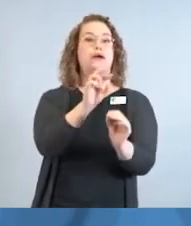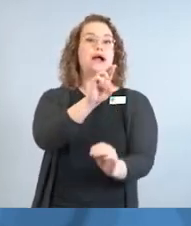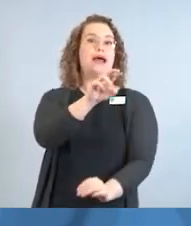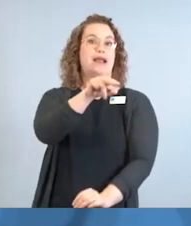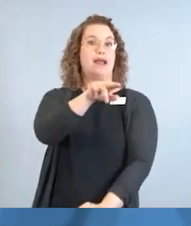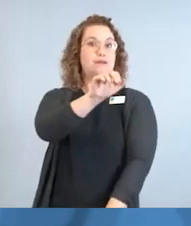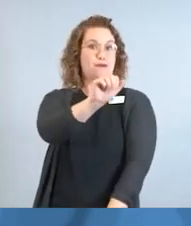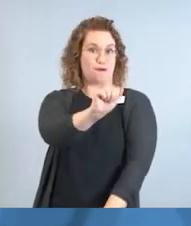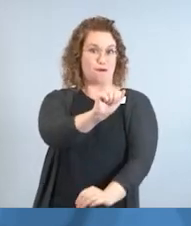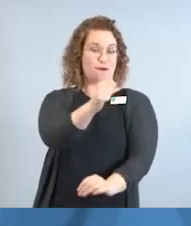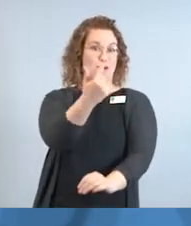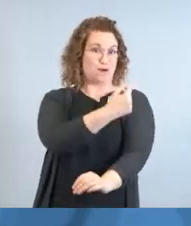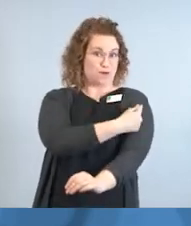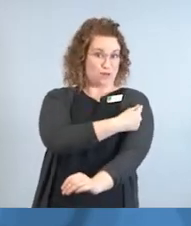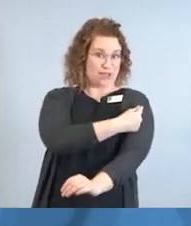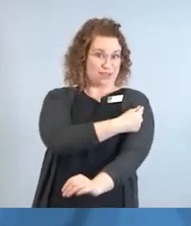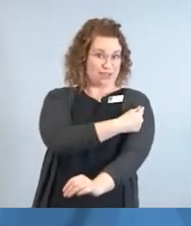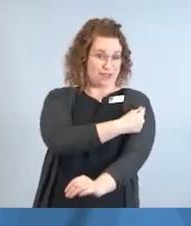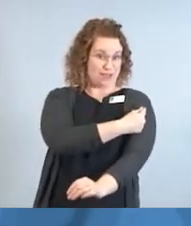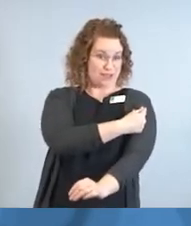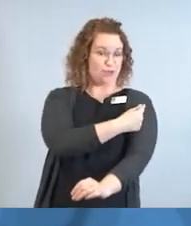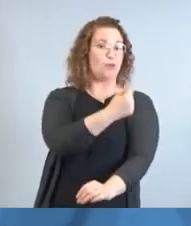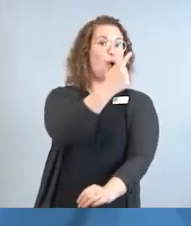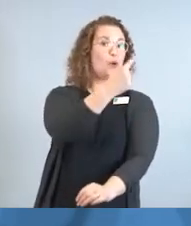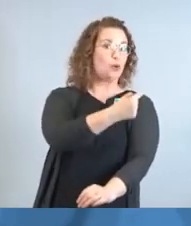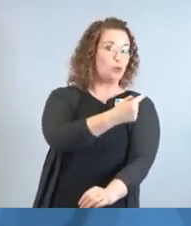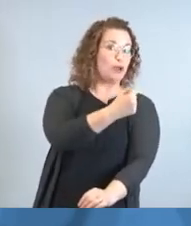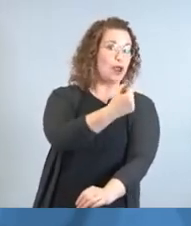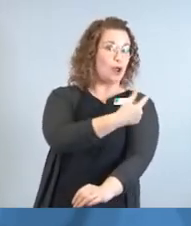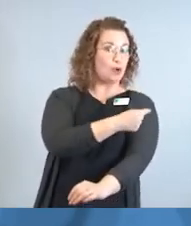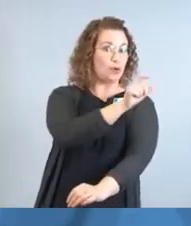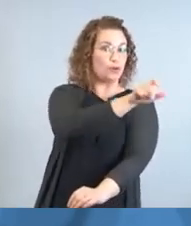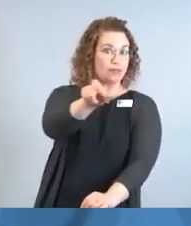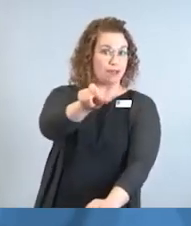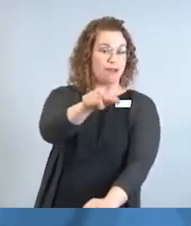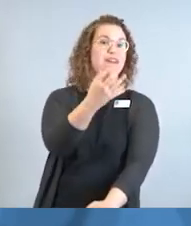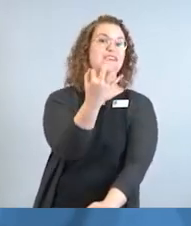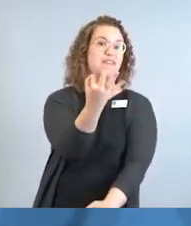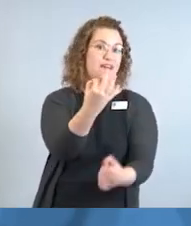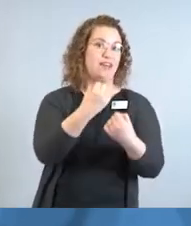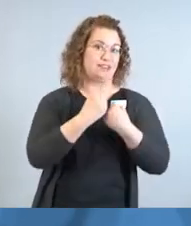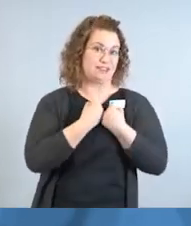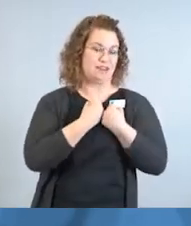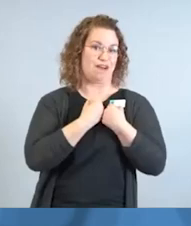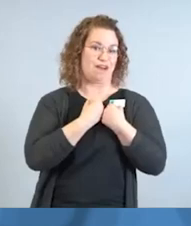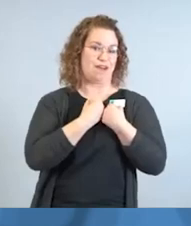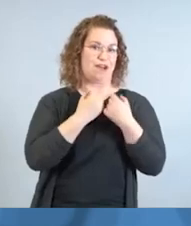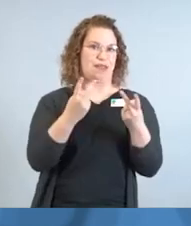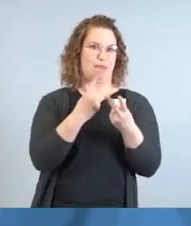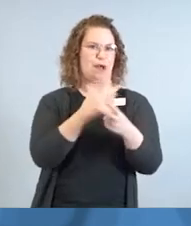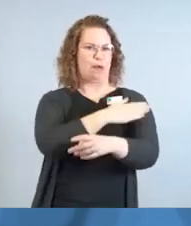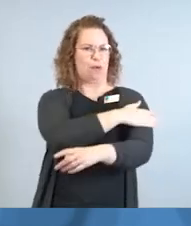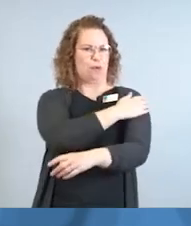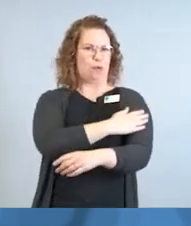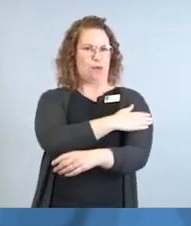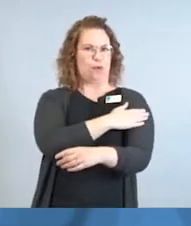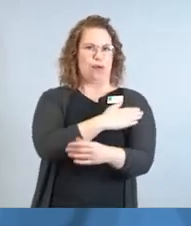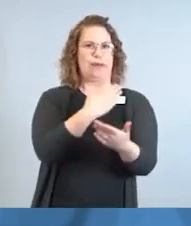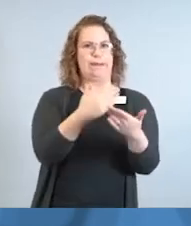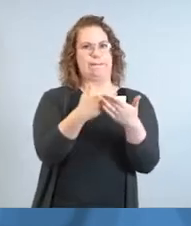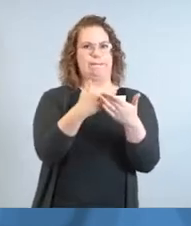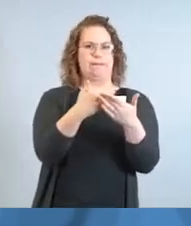Astra Zenecan jälkeen noin kuudella kymmenestä on todettu näitä reaktioita rokottamisen jälkeen.